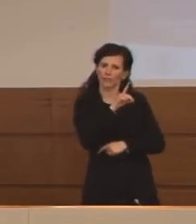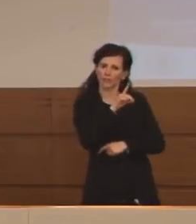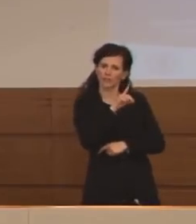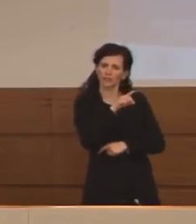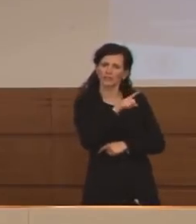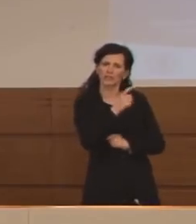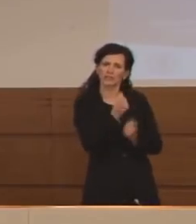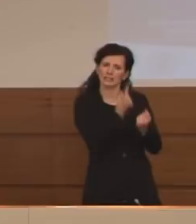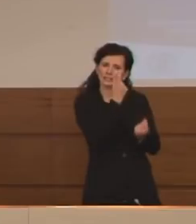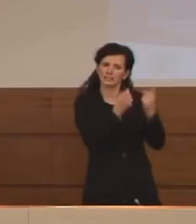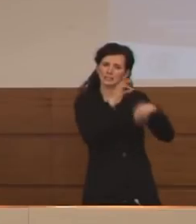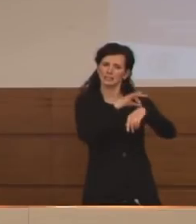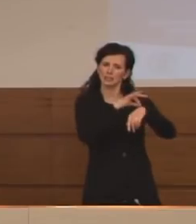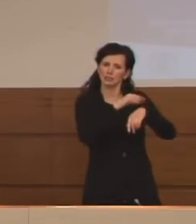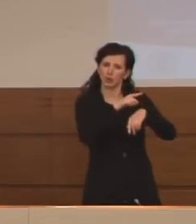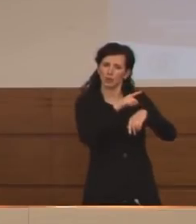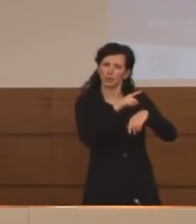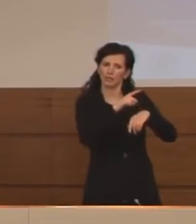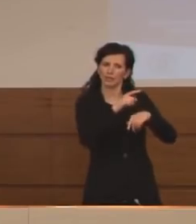anche se non sempre purtroppo,